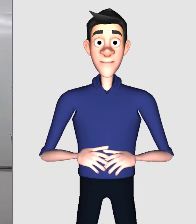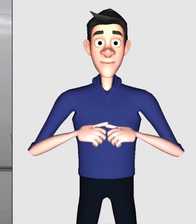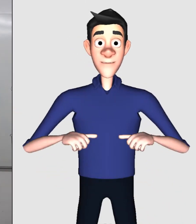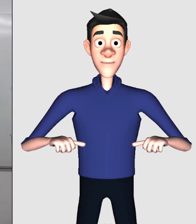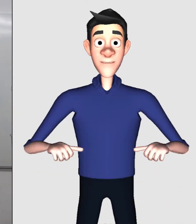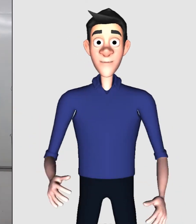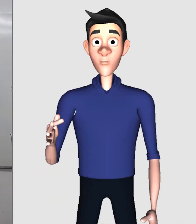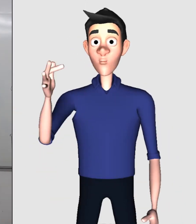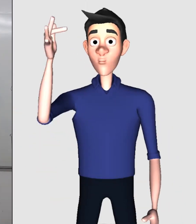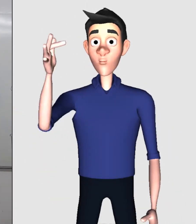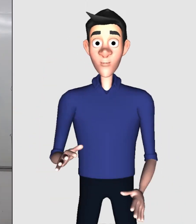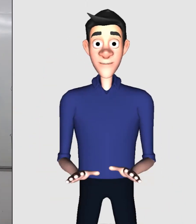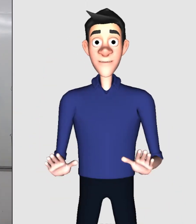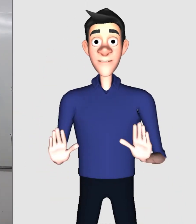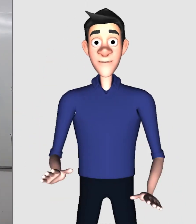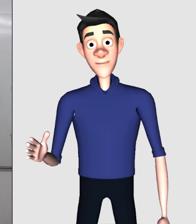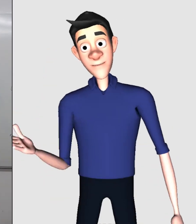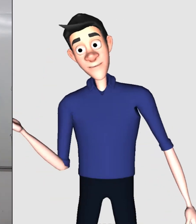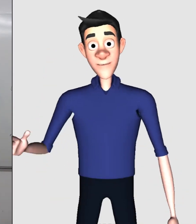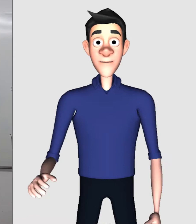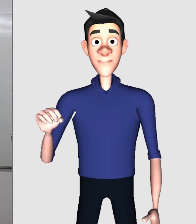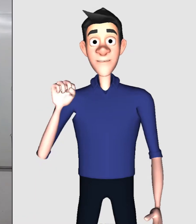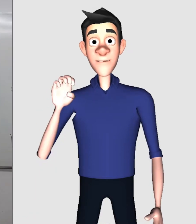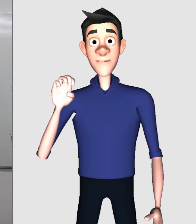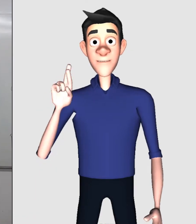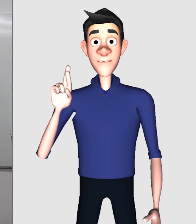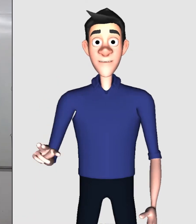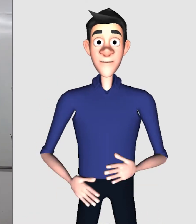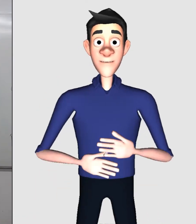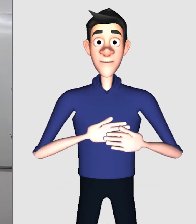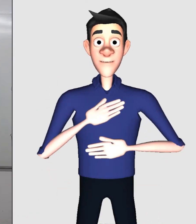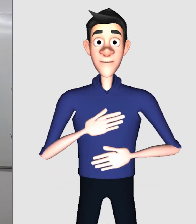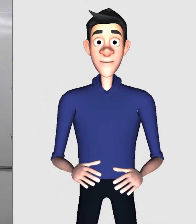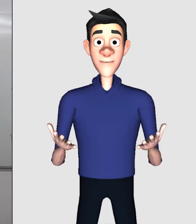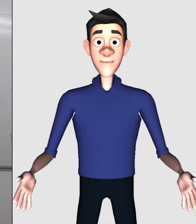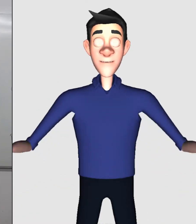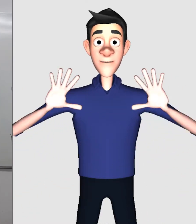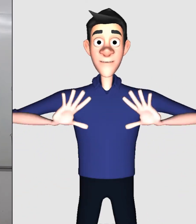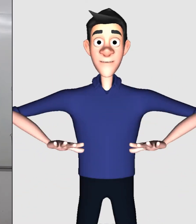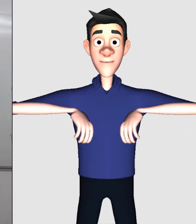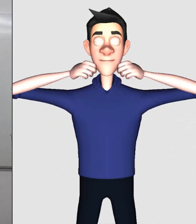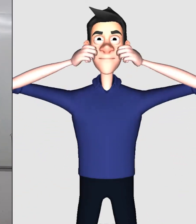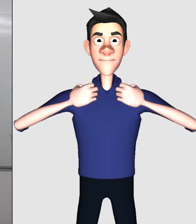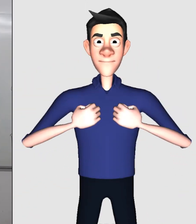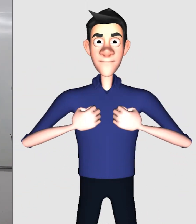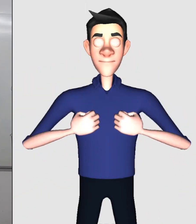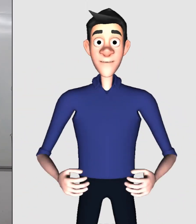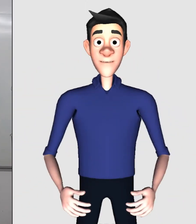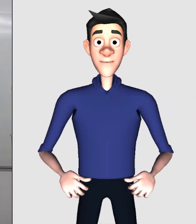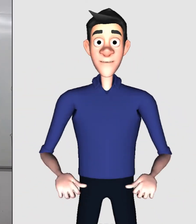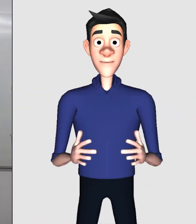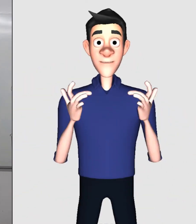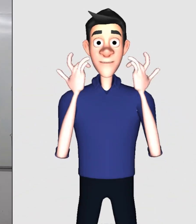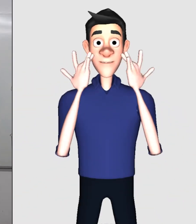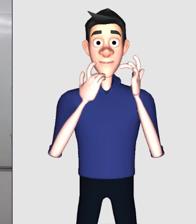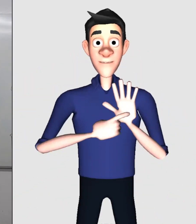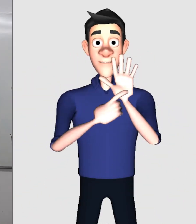Ao fazer o sistema em equilíbrio temos que pegar o corpo para analisar, no caso a polia E temos que ver quais são as forças que estão atuando no corpo